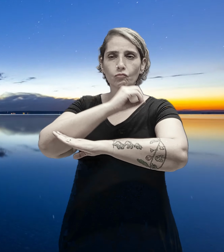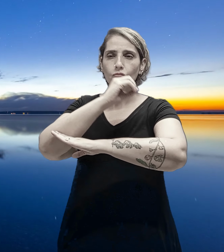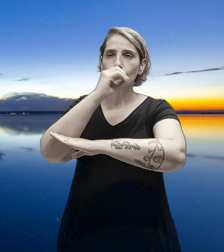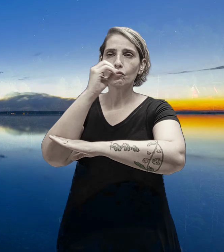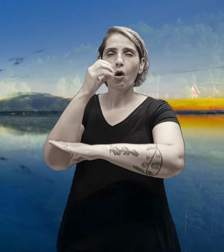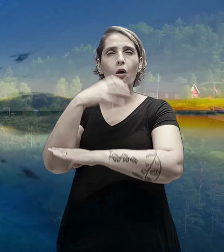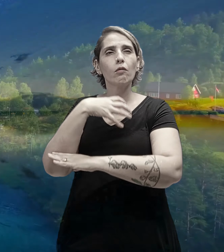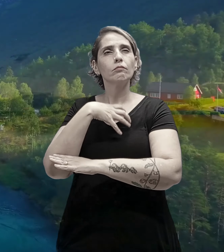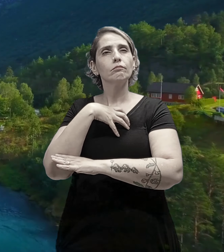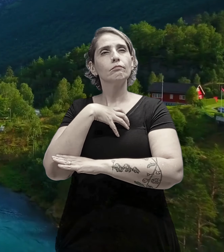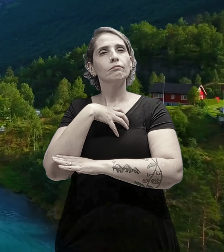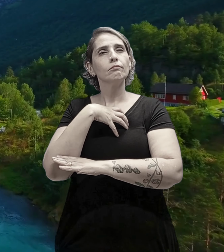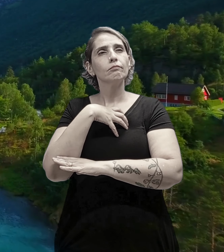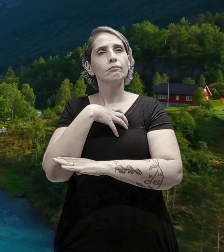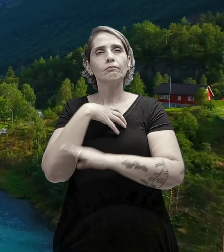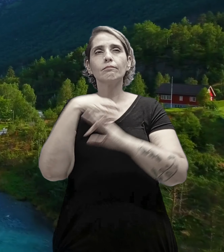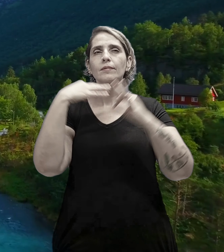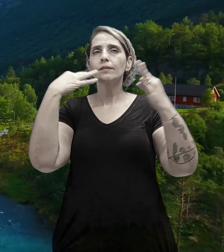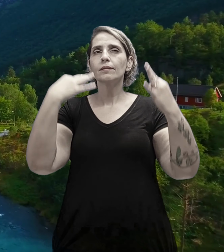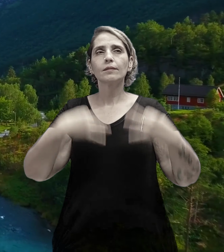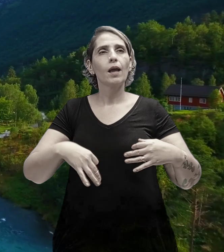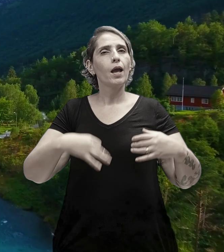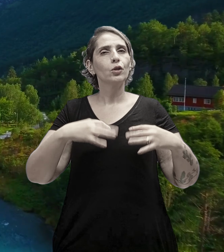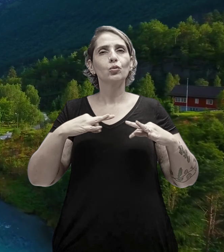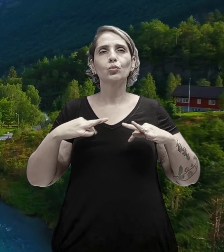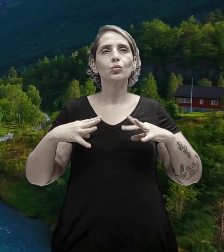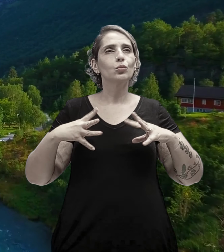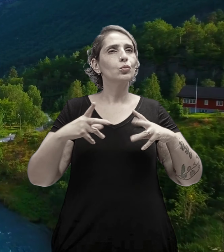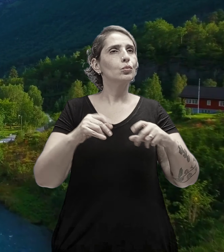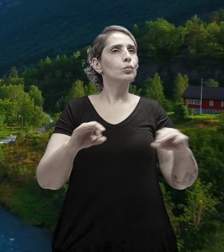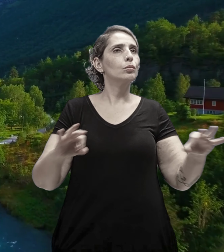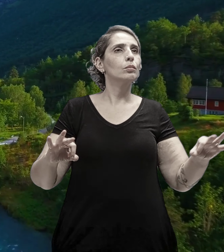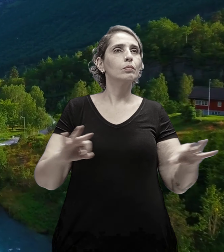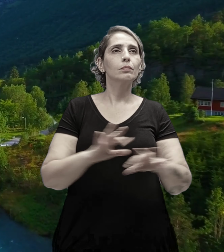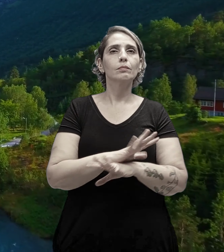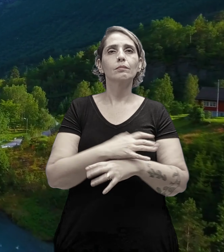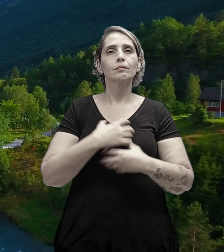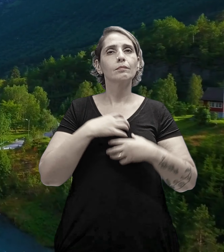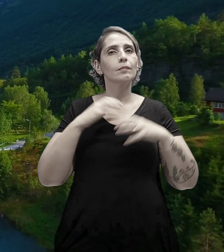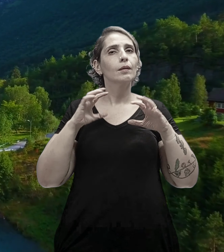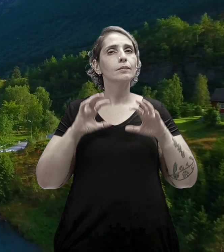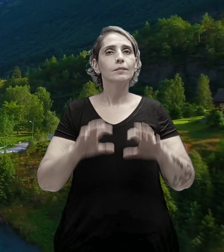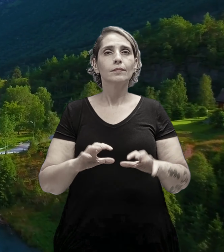e sentir que tudo está exatamente onde deveria estar.